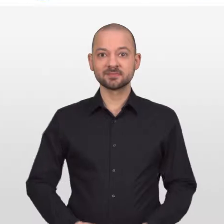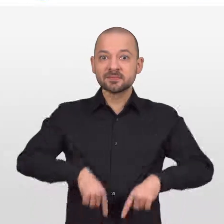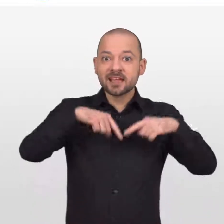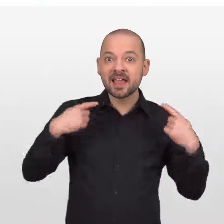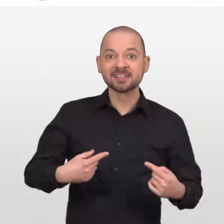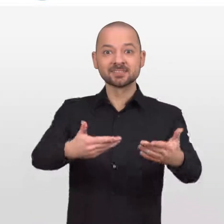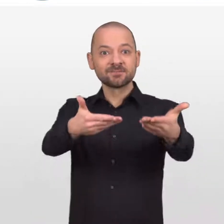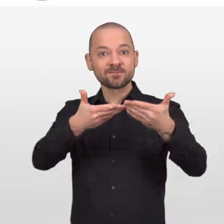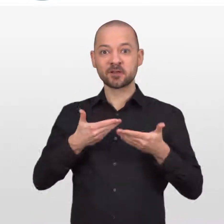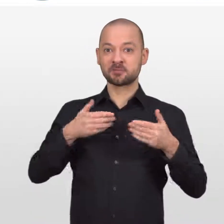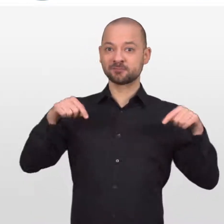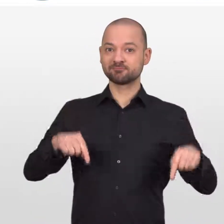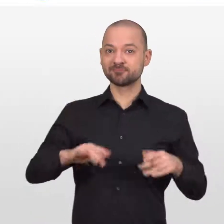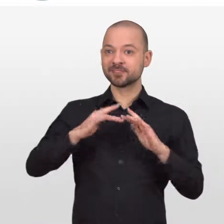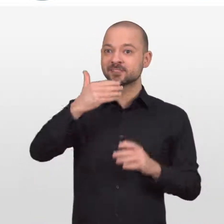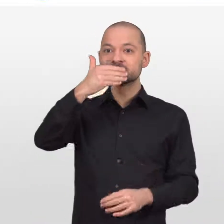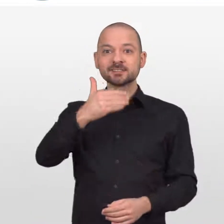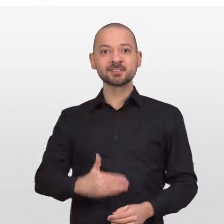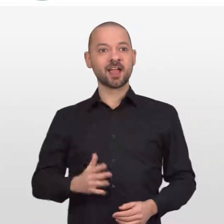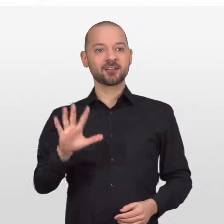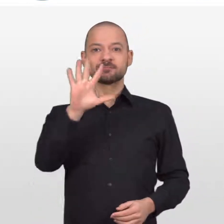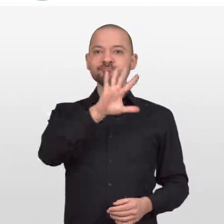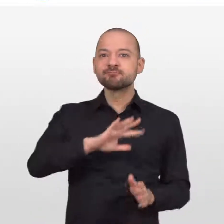Herzlich willkommen auf der Internetseite Vítáme Vás na internetových stránkách